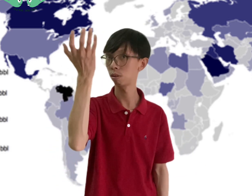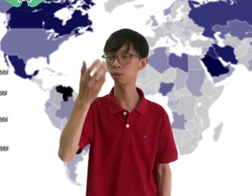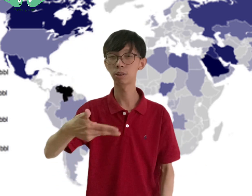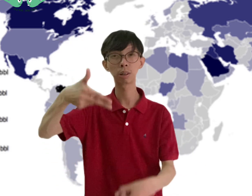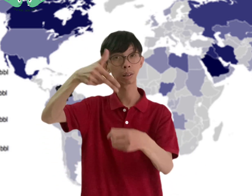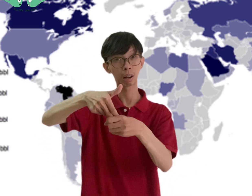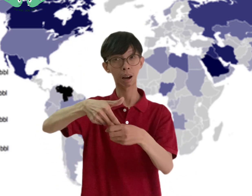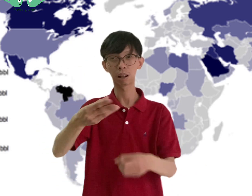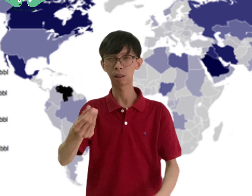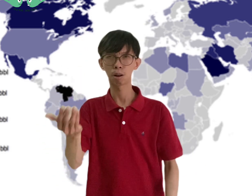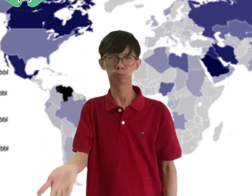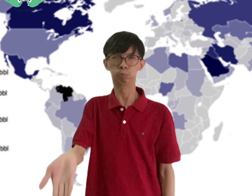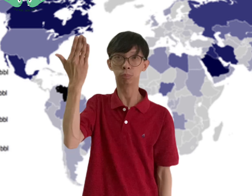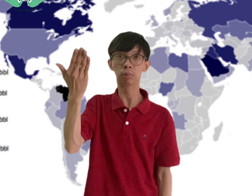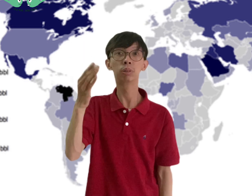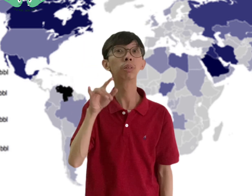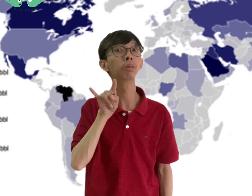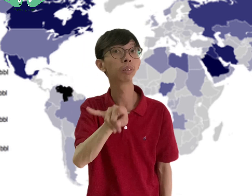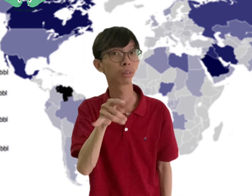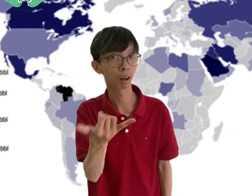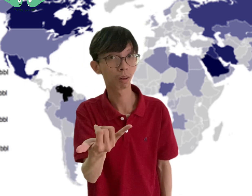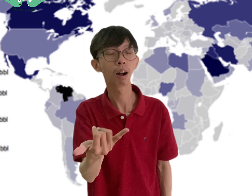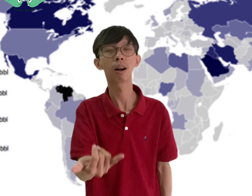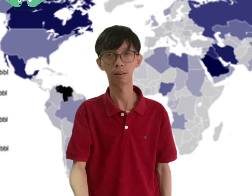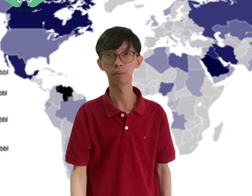Tại sao bây giờ thế giới đang tăng xăng?